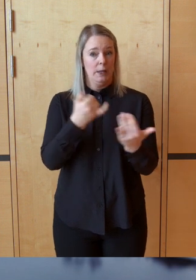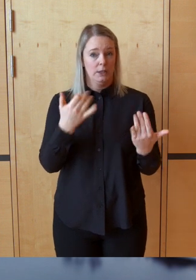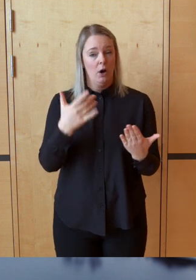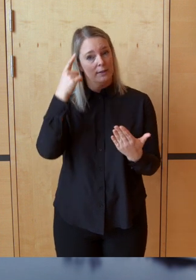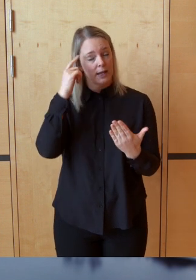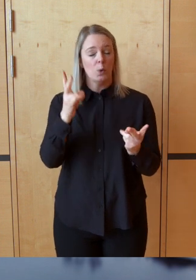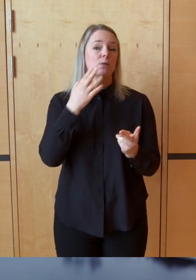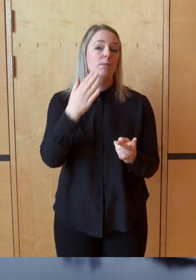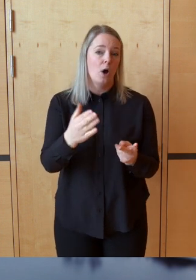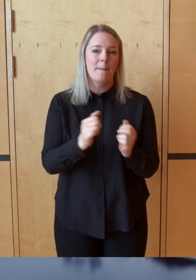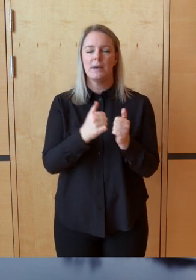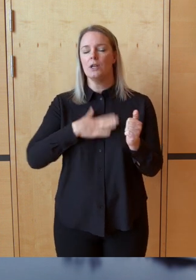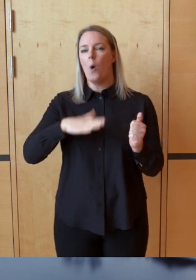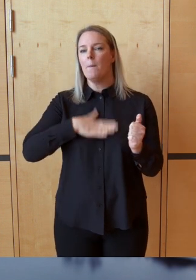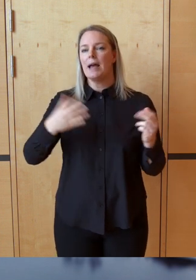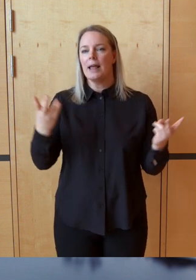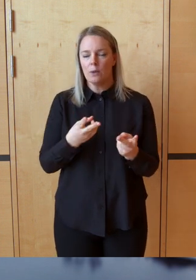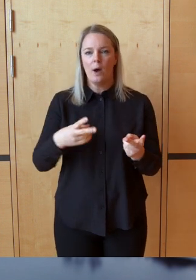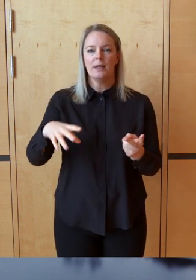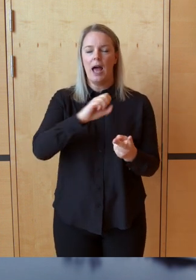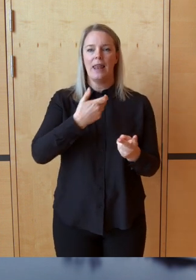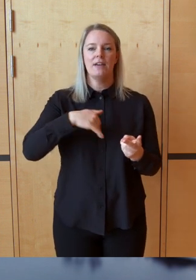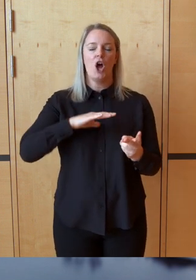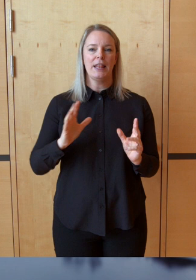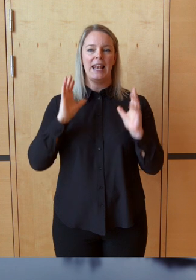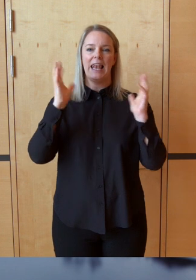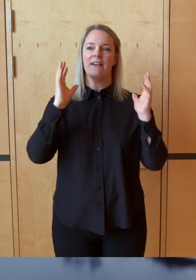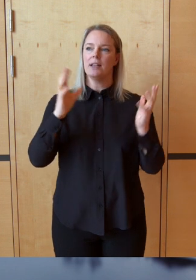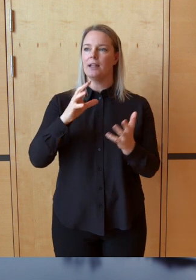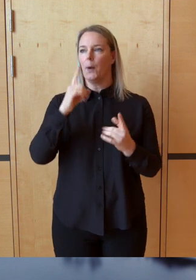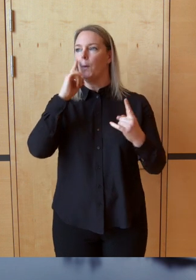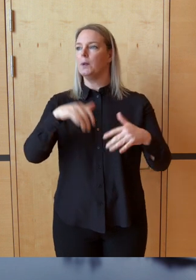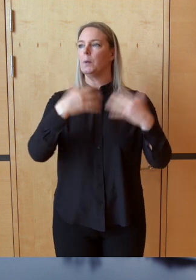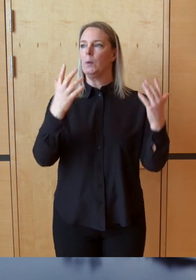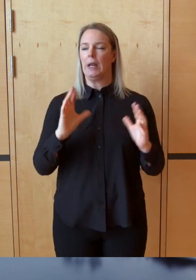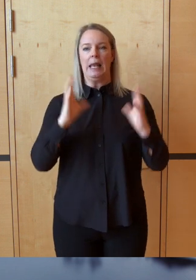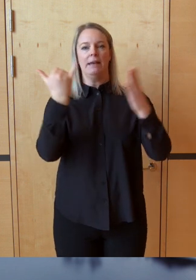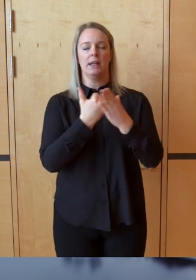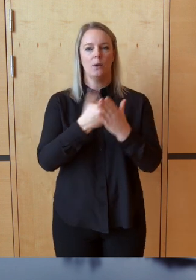Samtidigt så hoppas jag att alla vill ha ett levande och sprudlande kulturellt liv i vårat samhälle